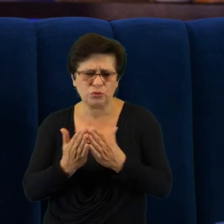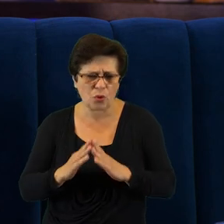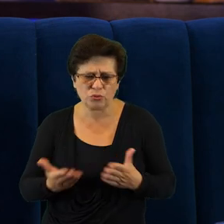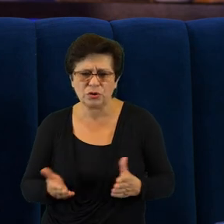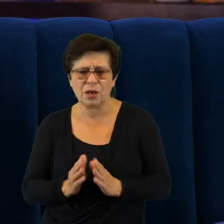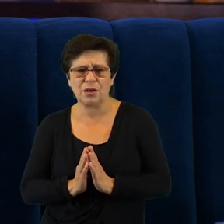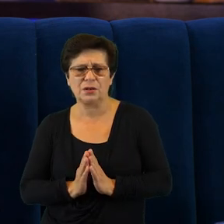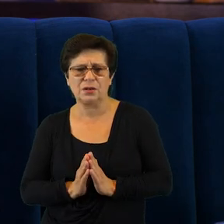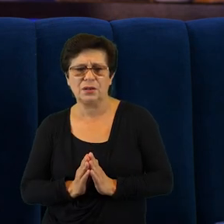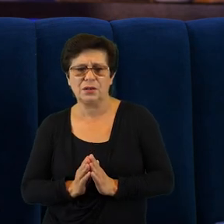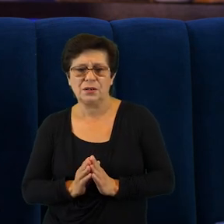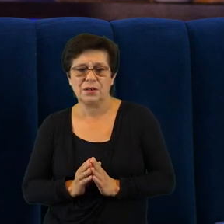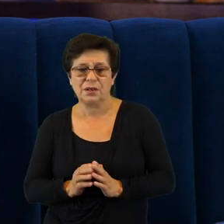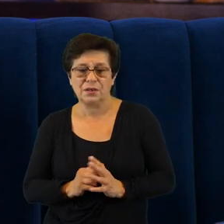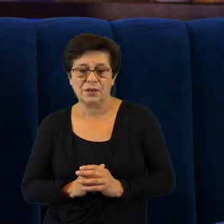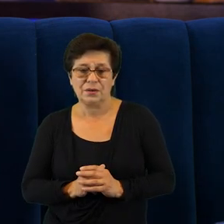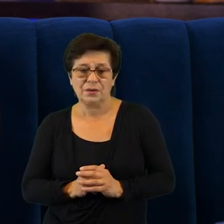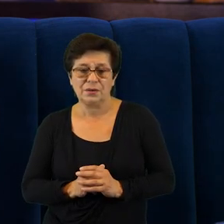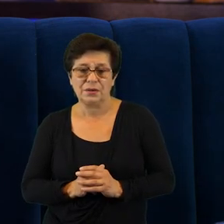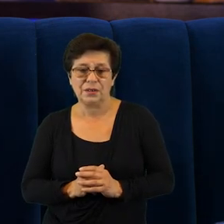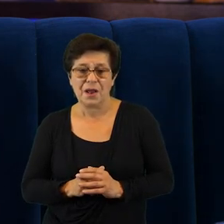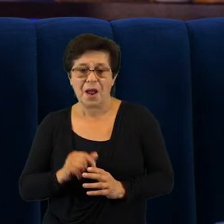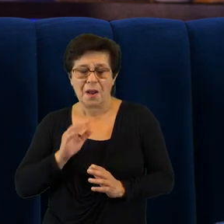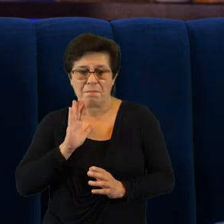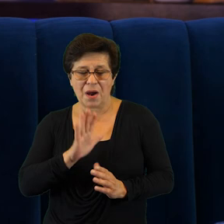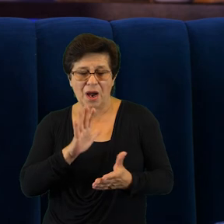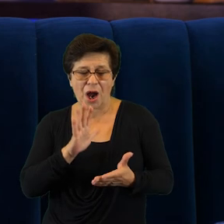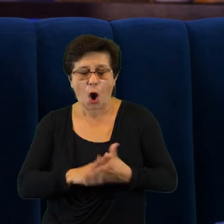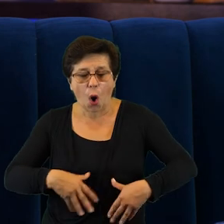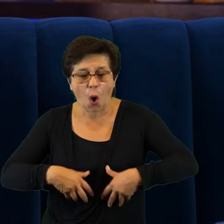jest bardzo stylistycznie nasączony tym humorem, ironią